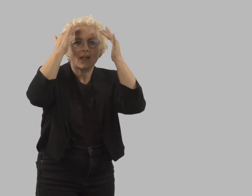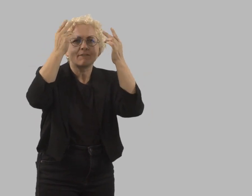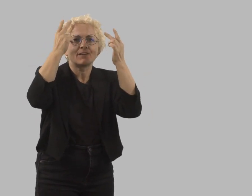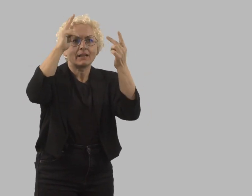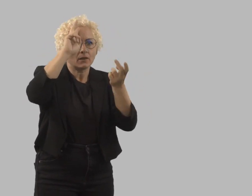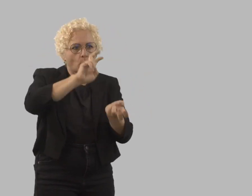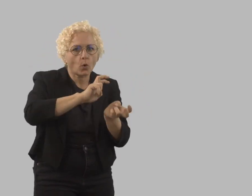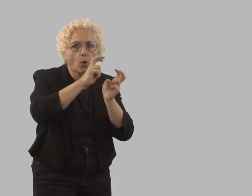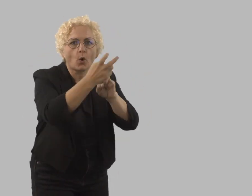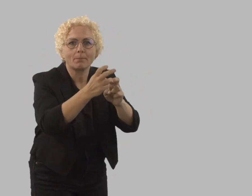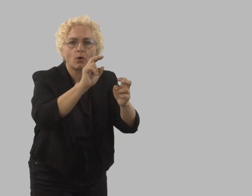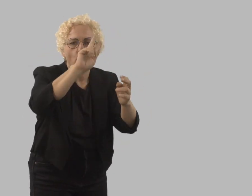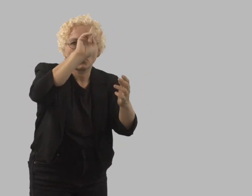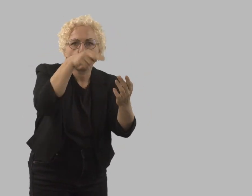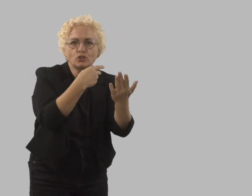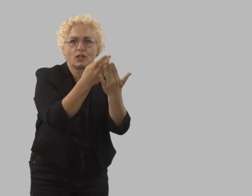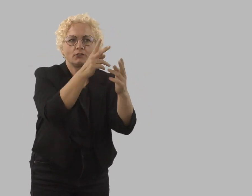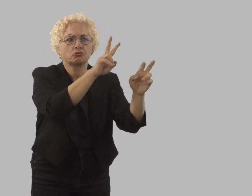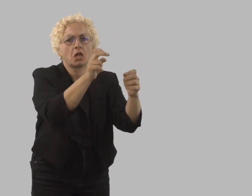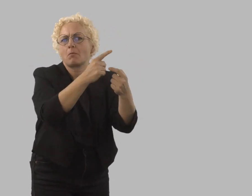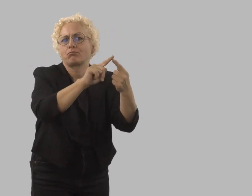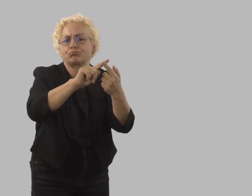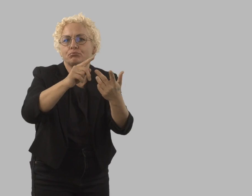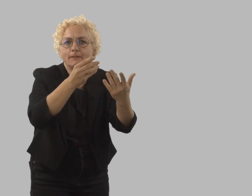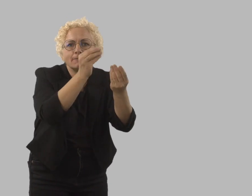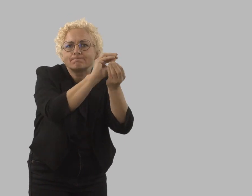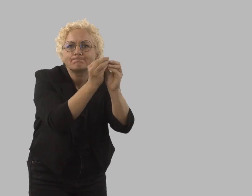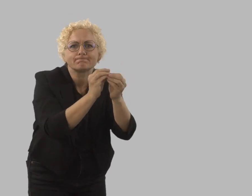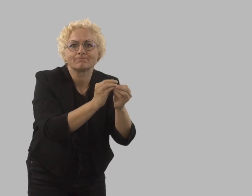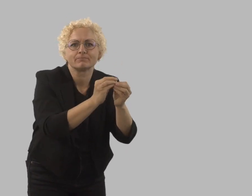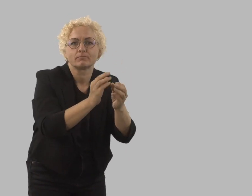bei der Umsetzung künstlerischer Themen.